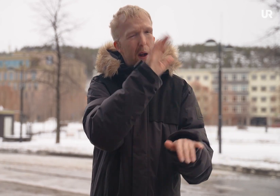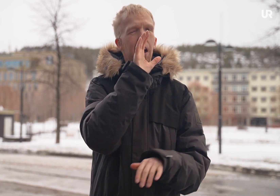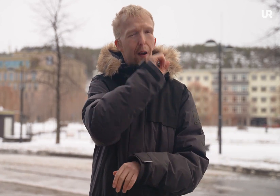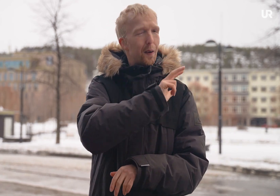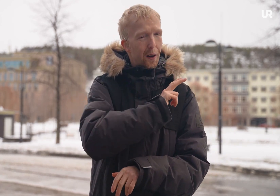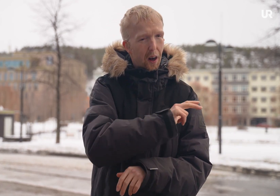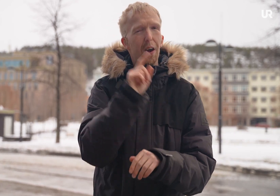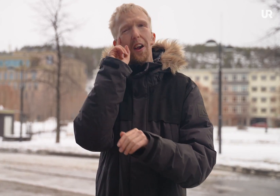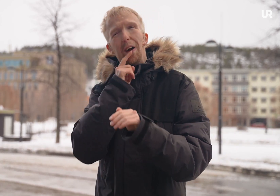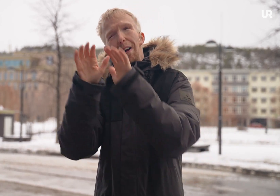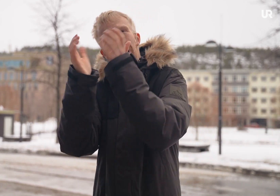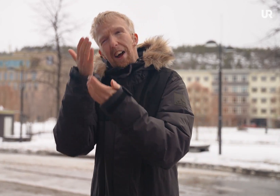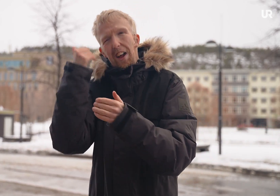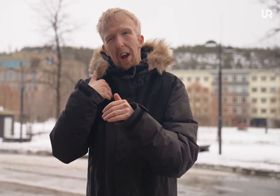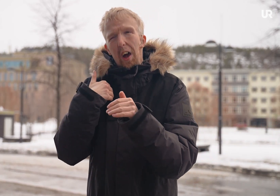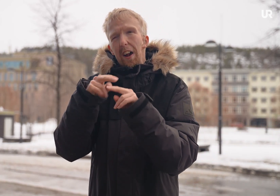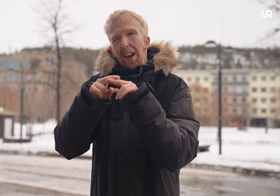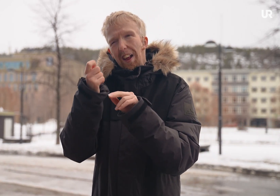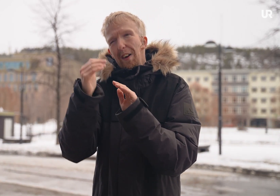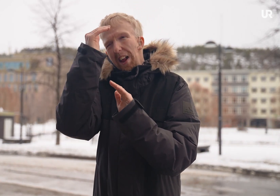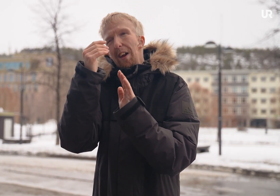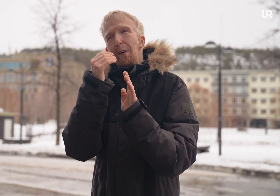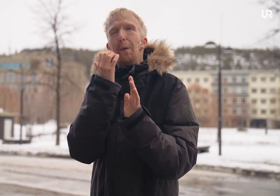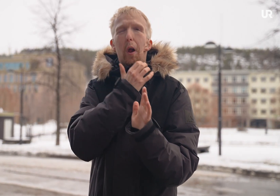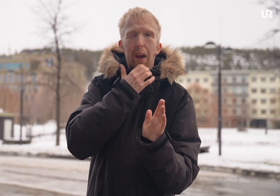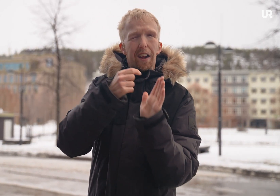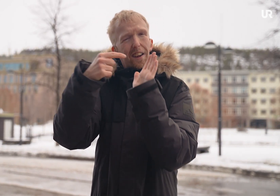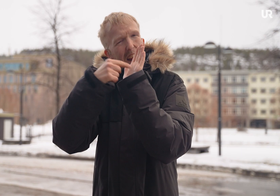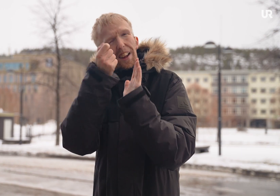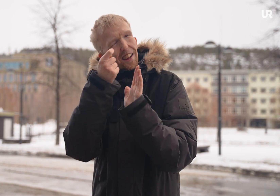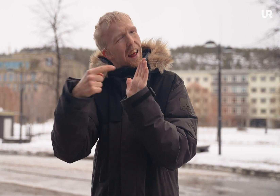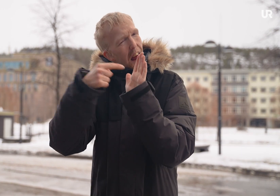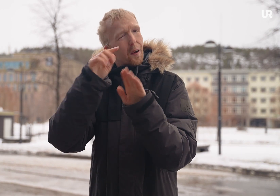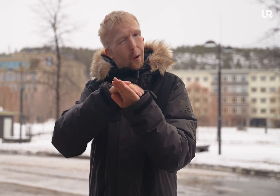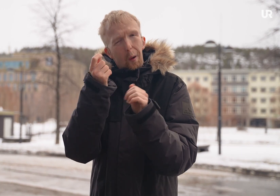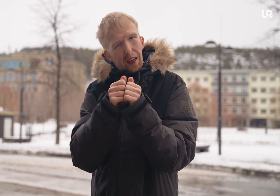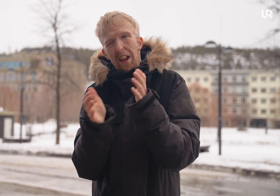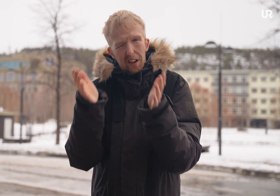Det blir mer hemligt och privat. Med döva kan jag på något sätt känna mig försiktigare och stelare.